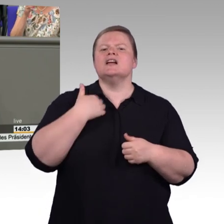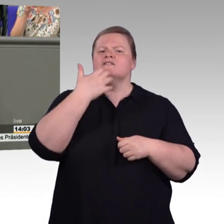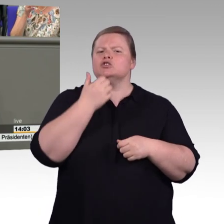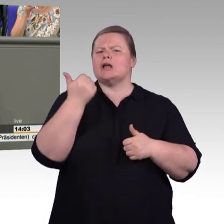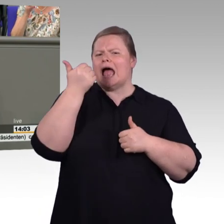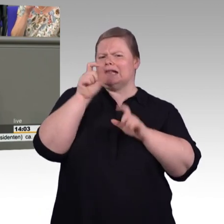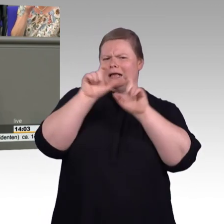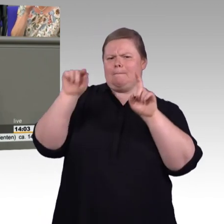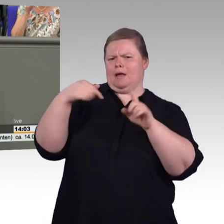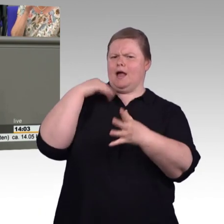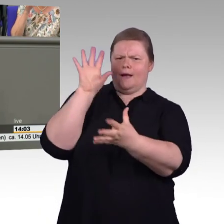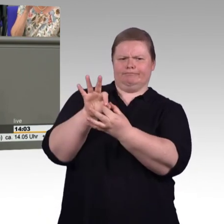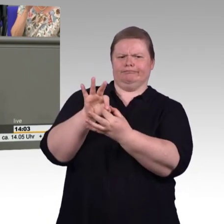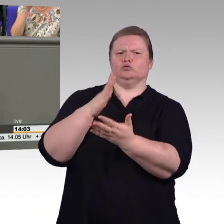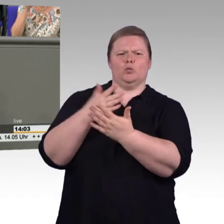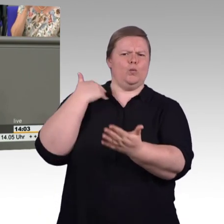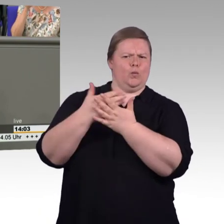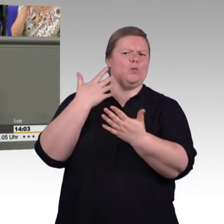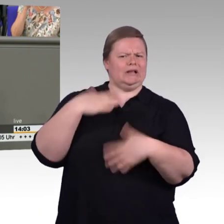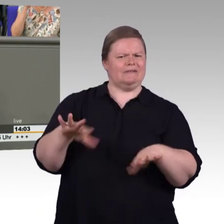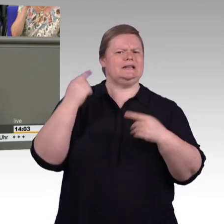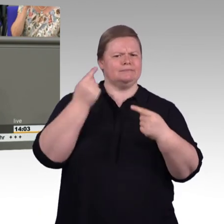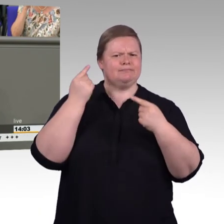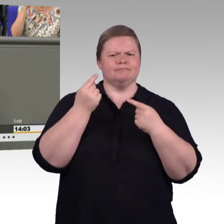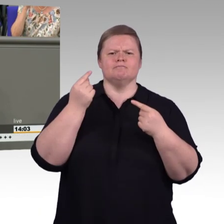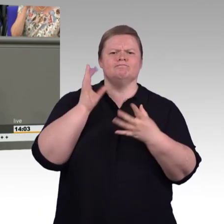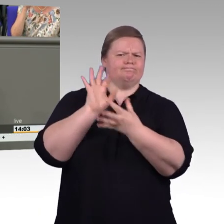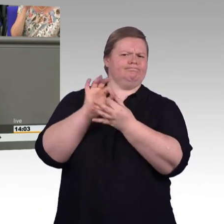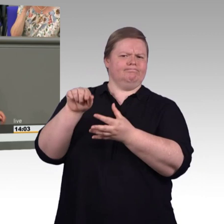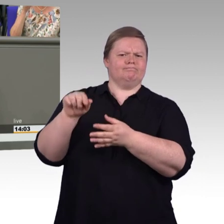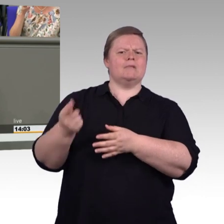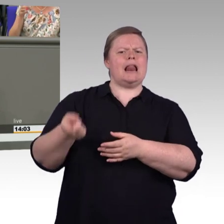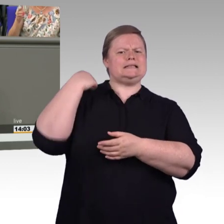Kinder hätten keine Grundrechte, ist vollkommen falsch und sollte man auch so nicht stehen lassen, meine Damen und Herren.